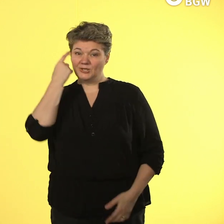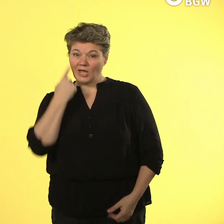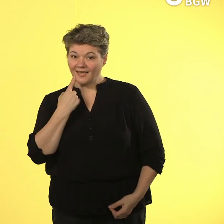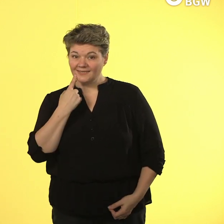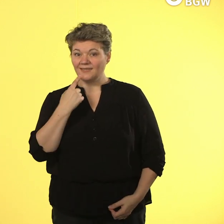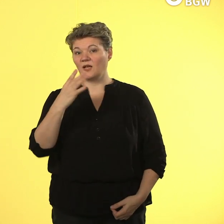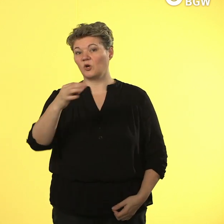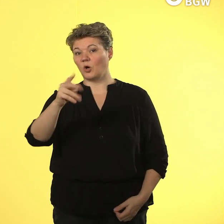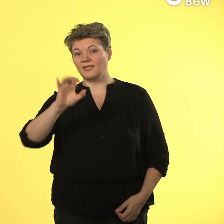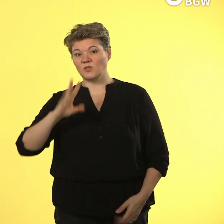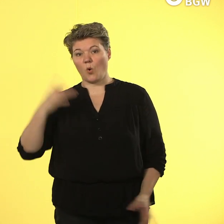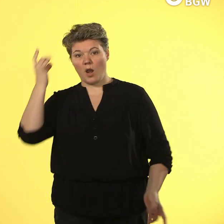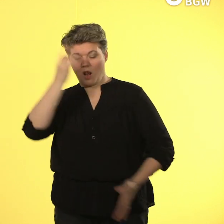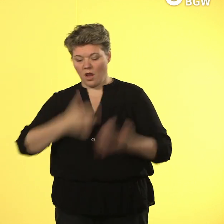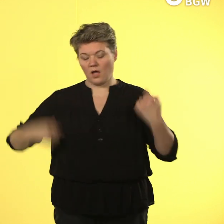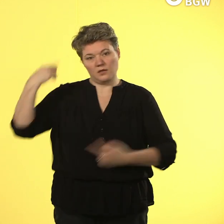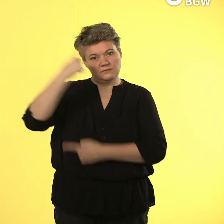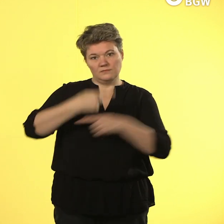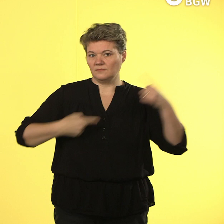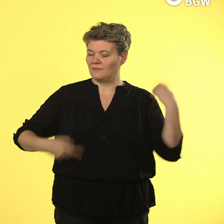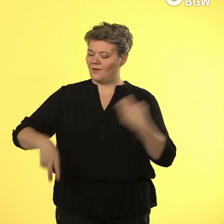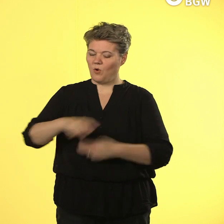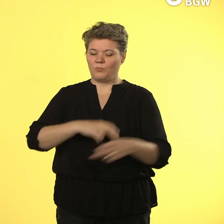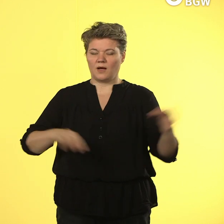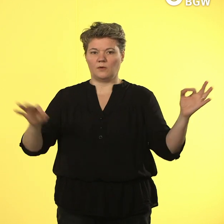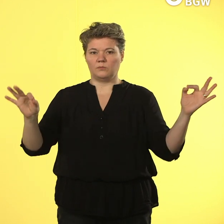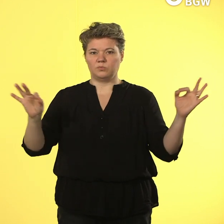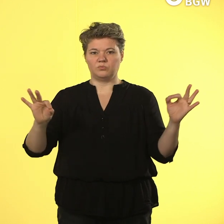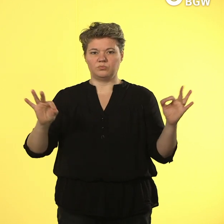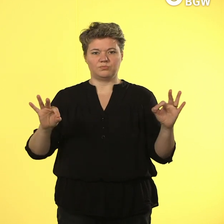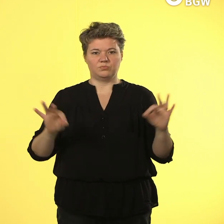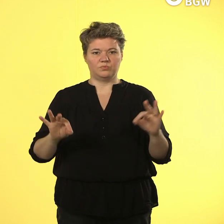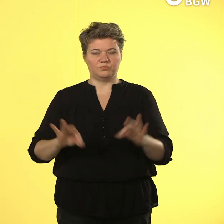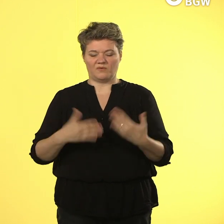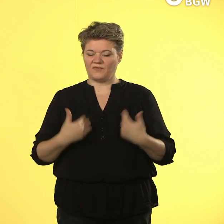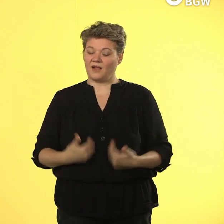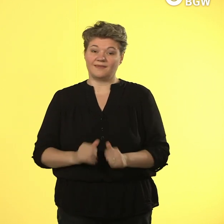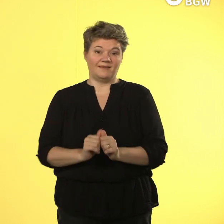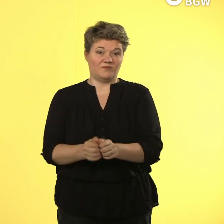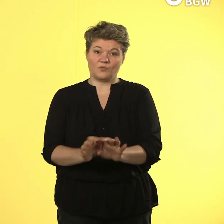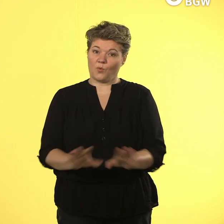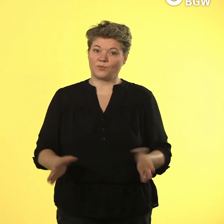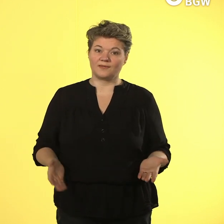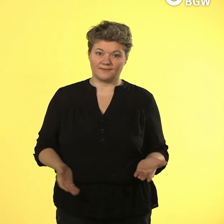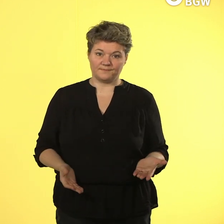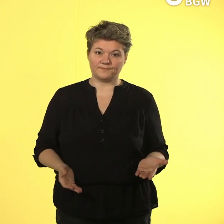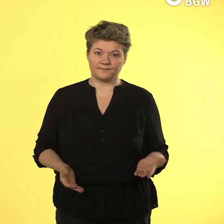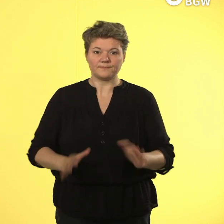sondern dysfunktionale Verhaltensweisen. Ich bin, wie gesagt, beim Worst-Case-Szenario. Wie es Ihnen geht in der 17A, maße ich mir nicht an.